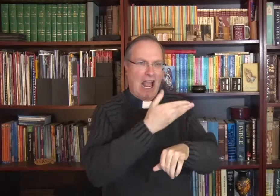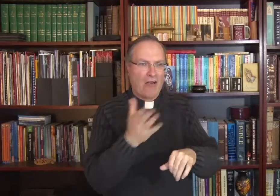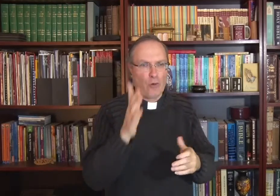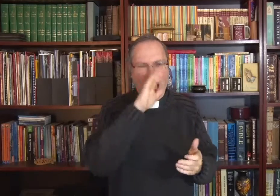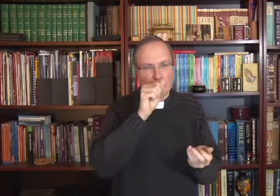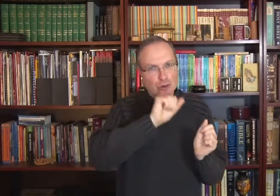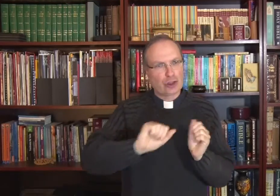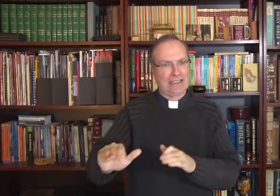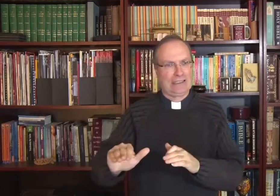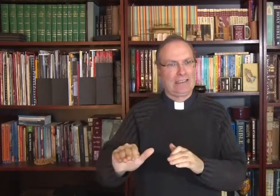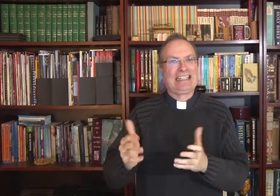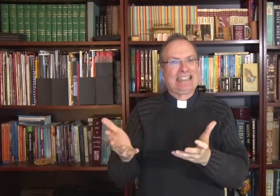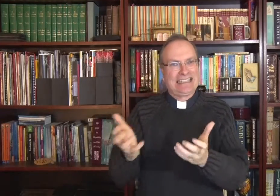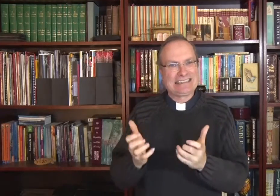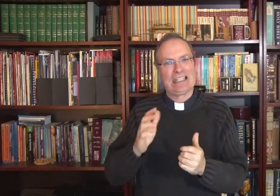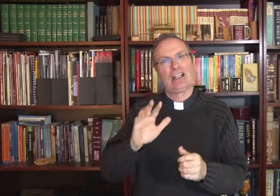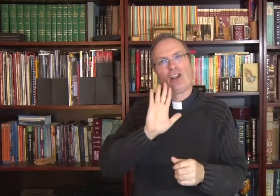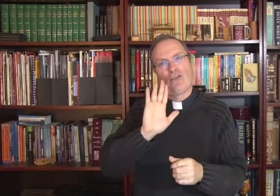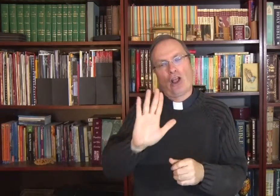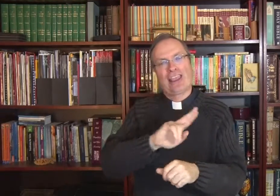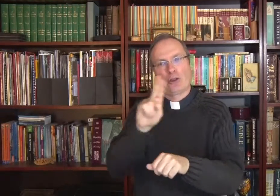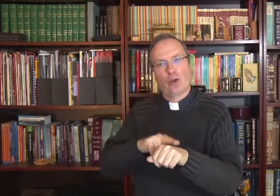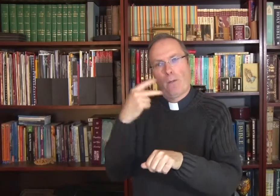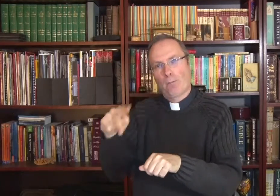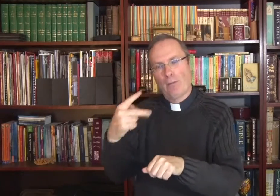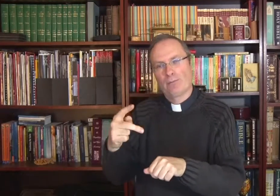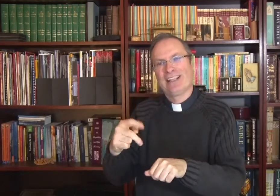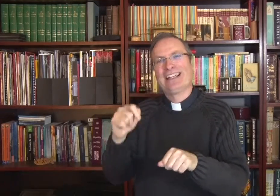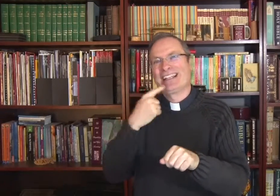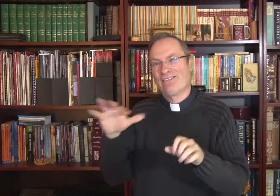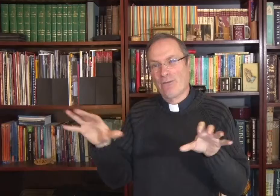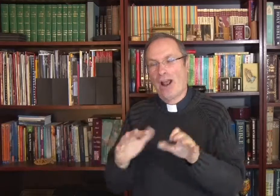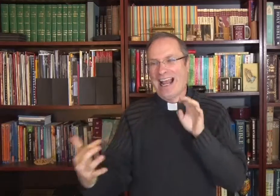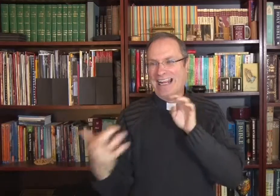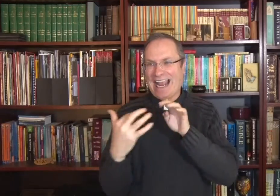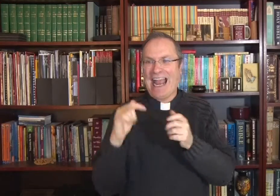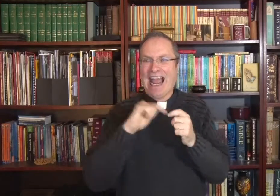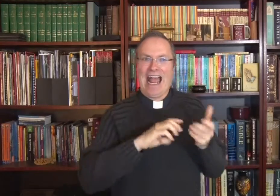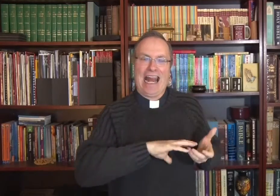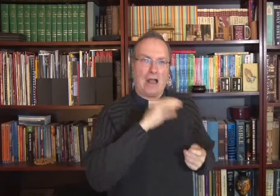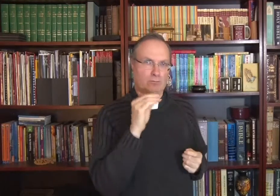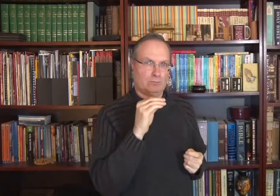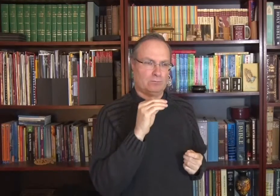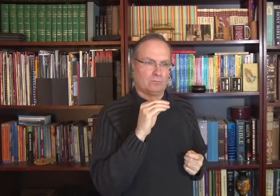à vous abstenir des désirs de votre nature propre qui font la guerre à l’âme.